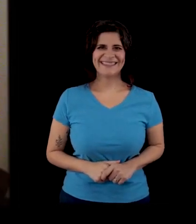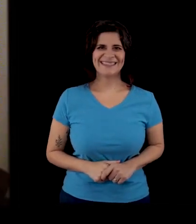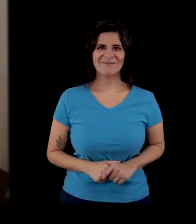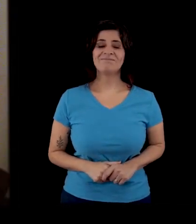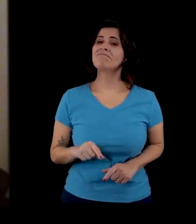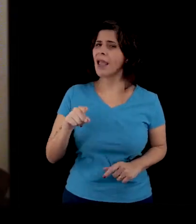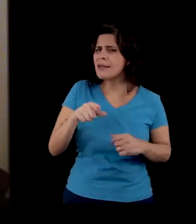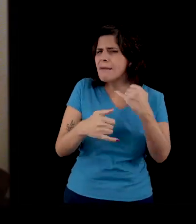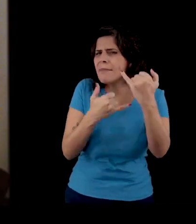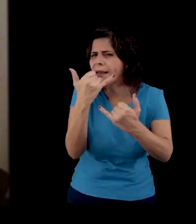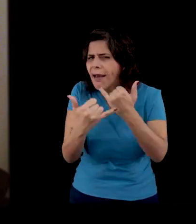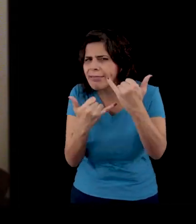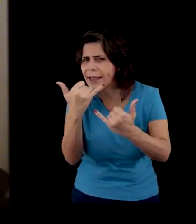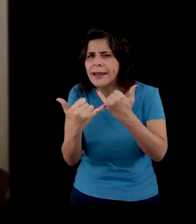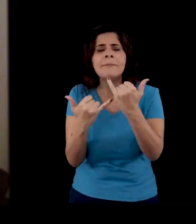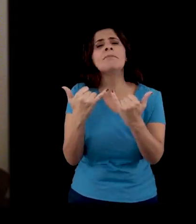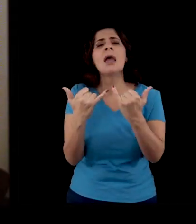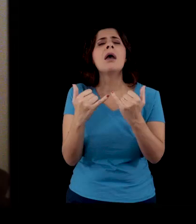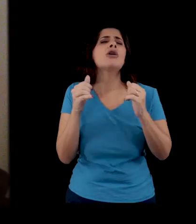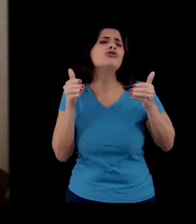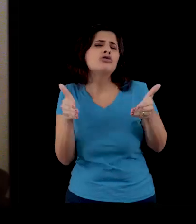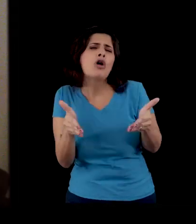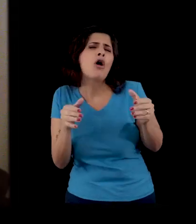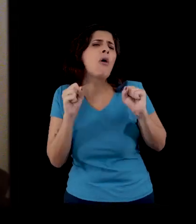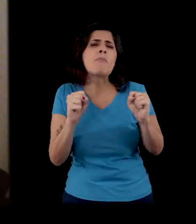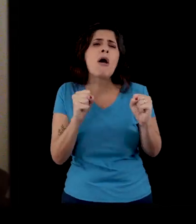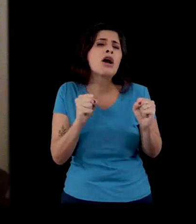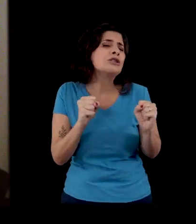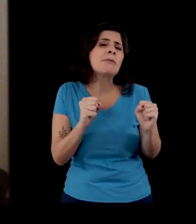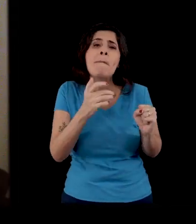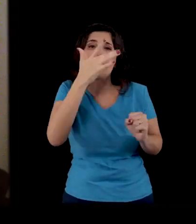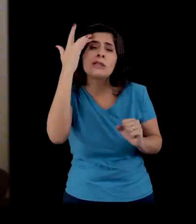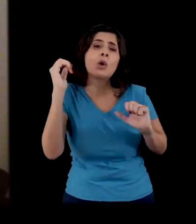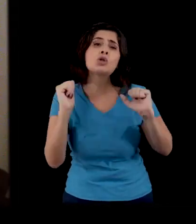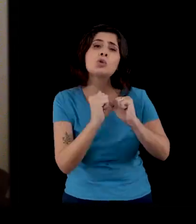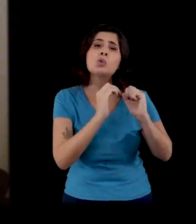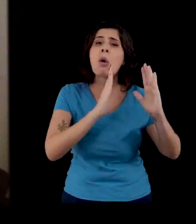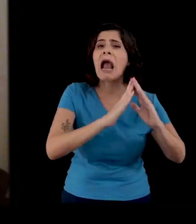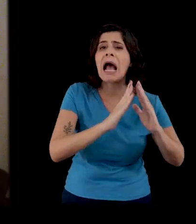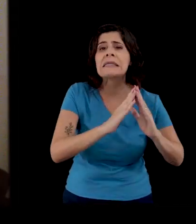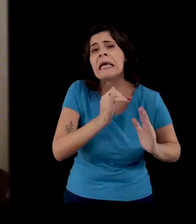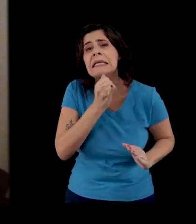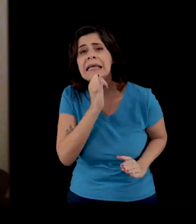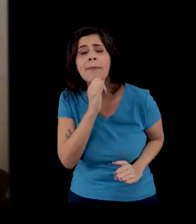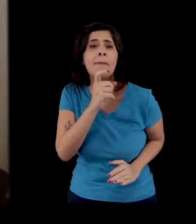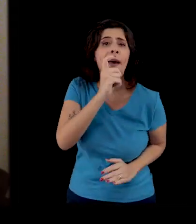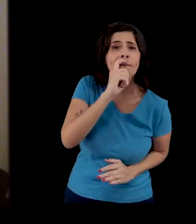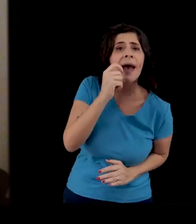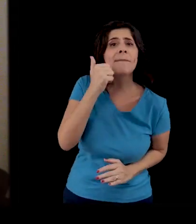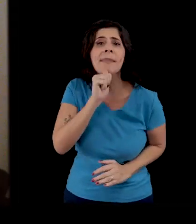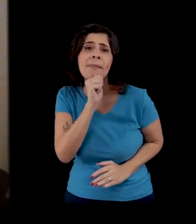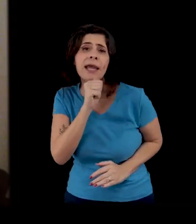Essa é uma brincadeira, um jogo, que vocês podem fazer com quem estiver em casa – papai, mamãe, titio, titia, vovó,